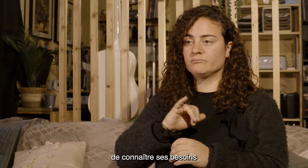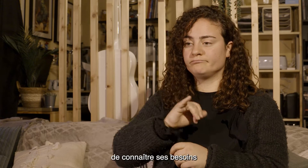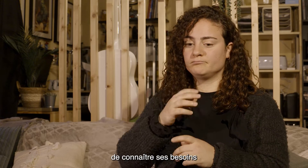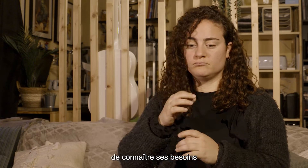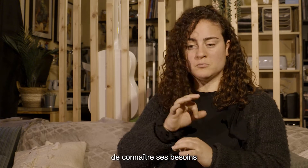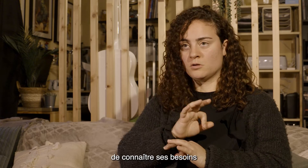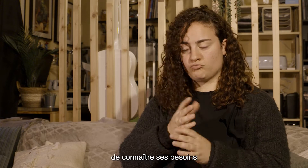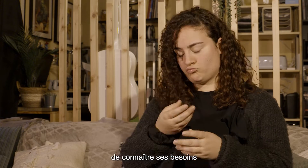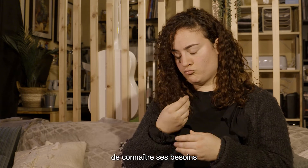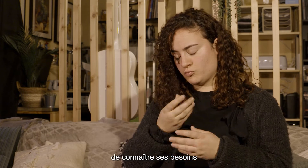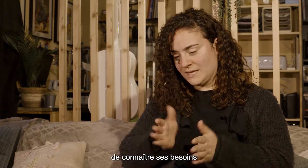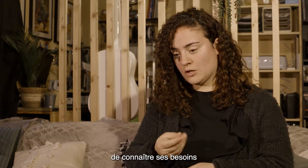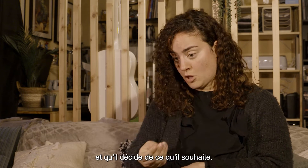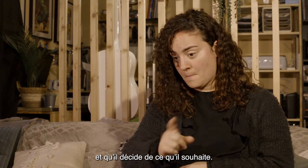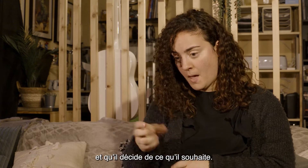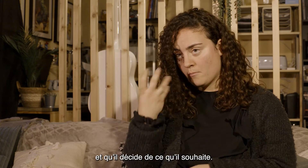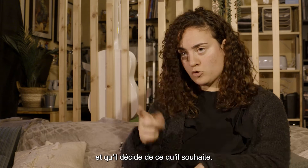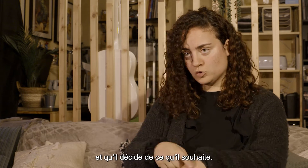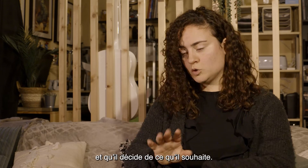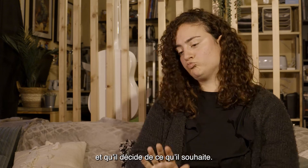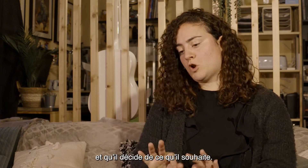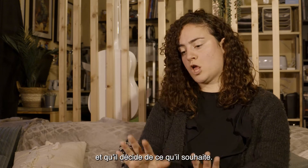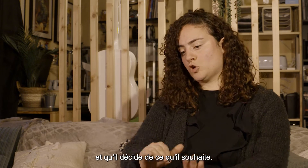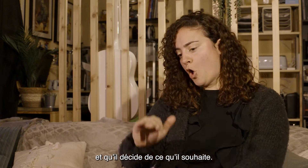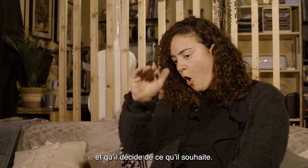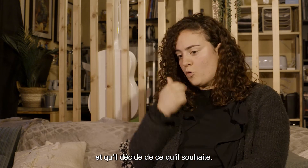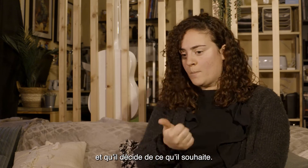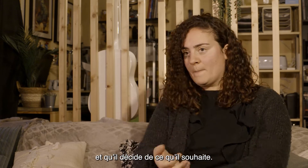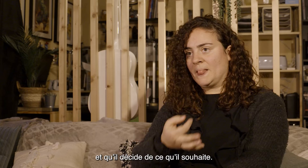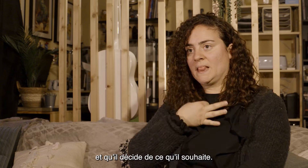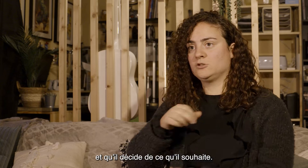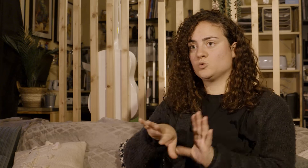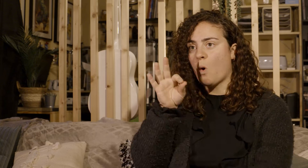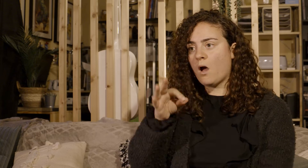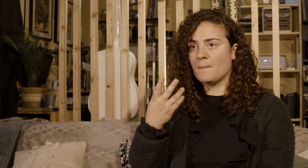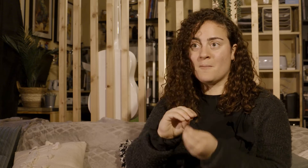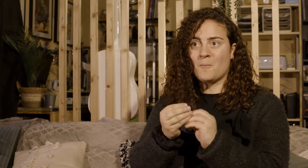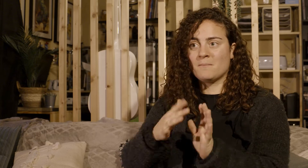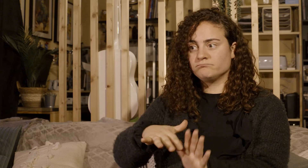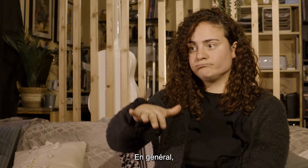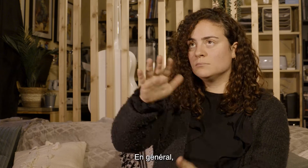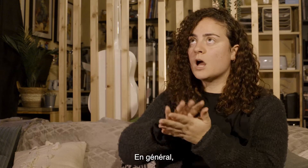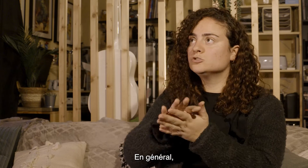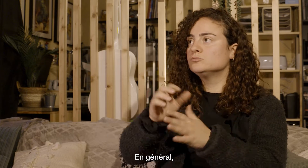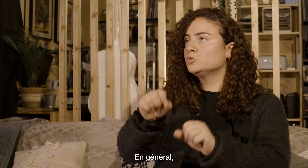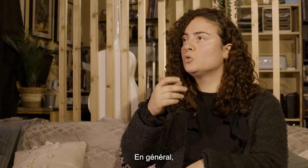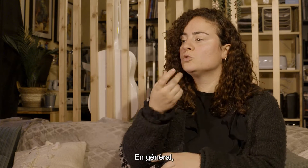de connaître ses besoins et qu’il décide de ce qu’il souhaite. En général,